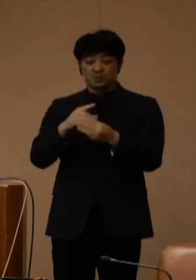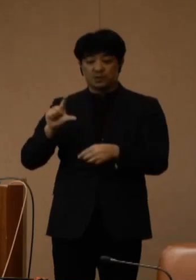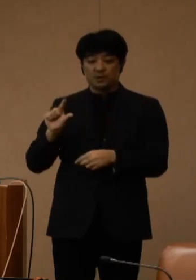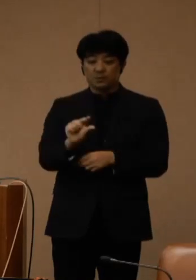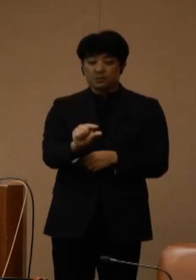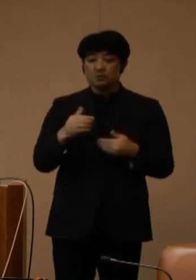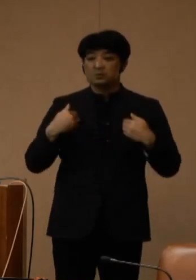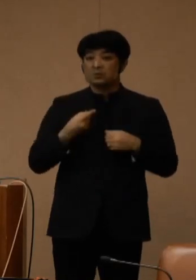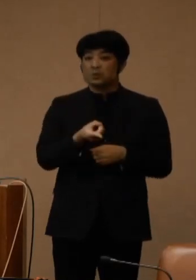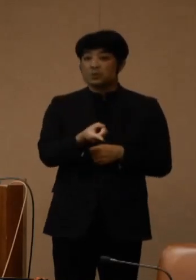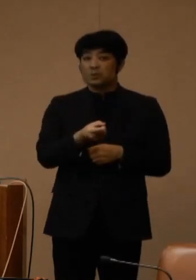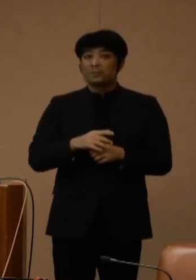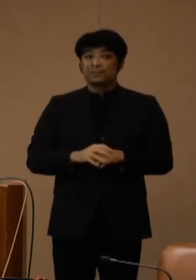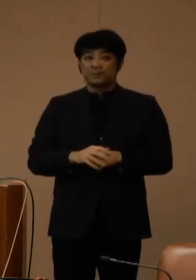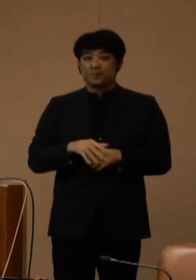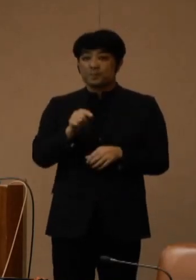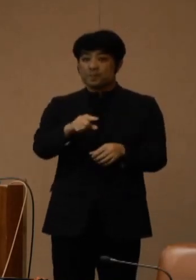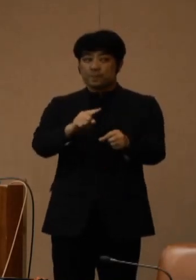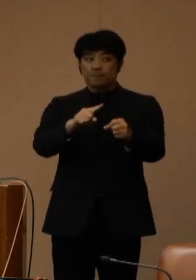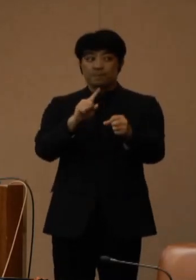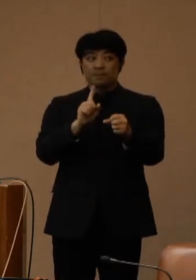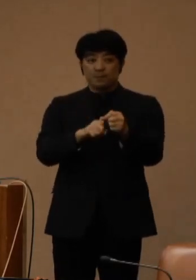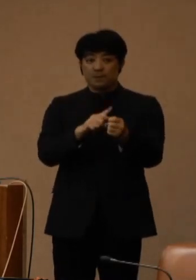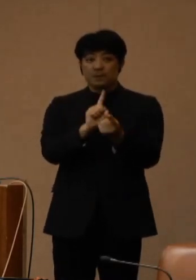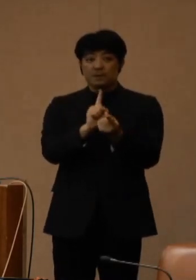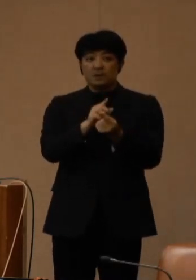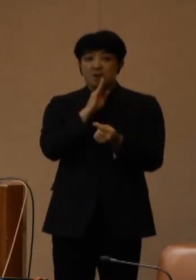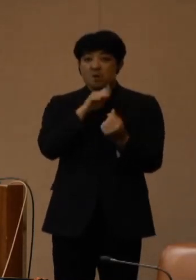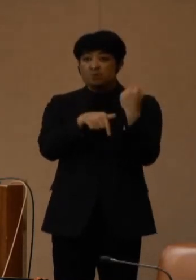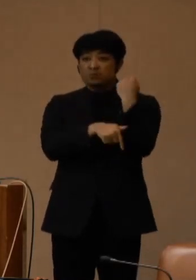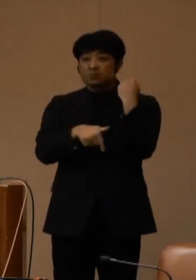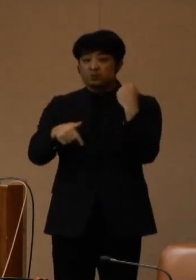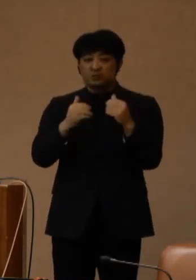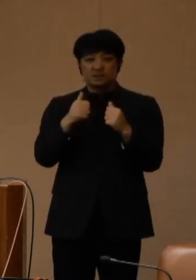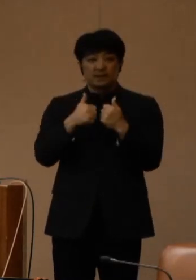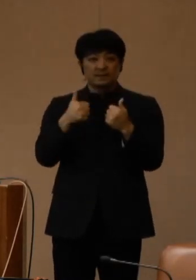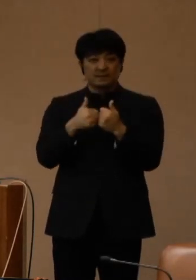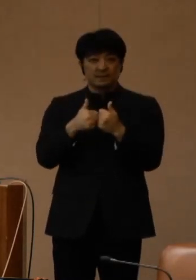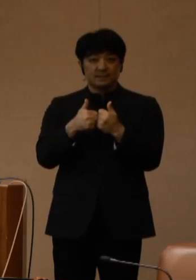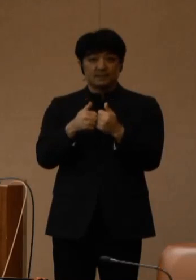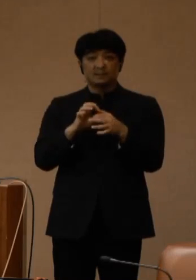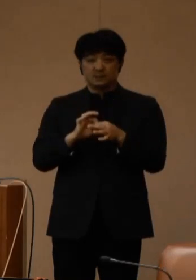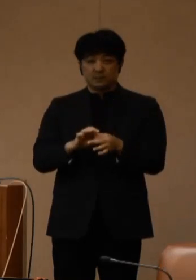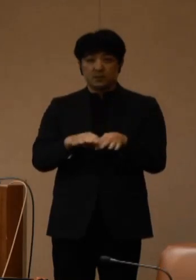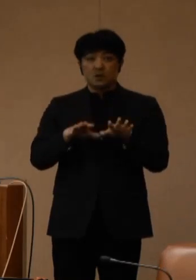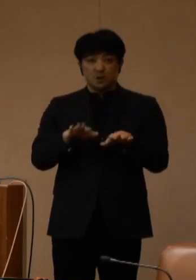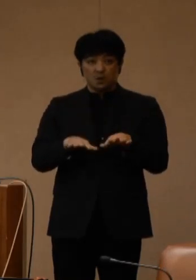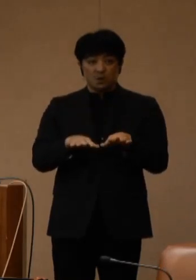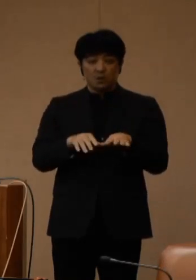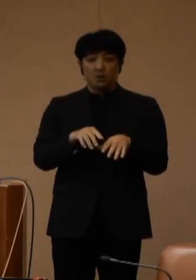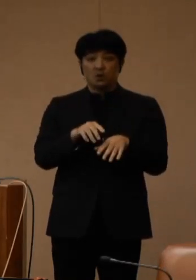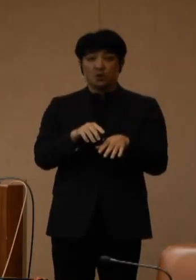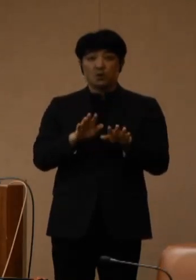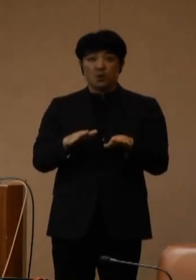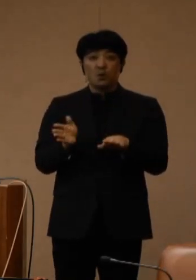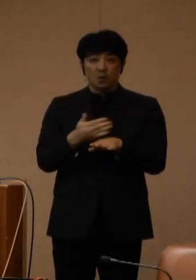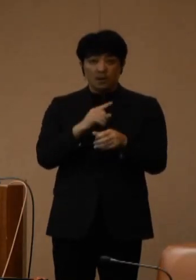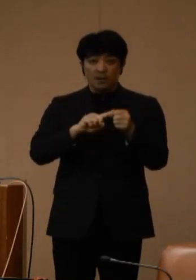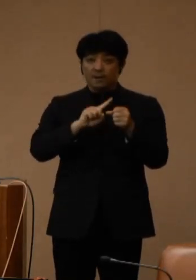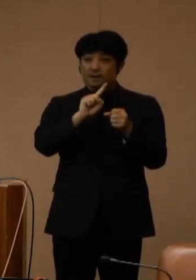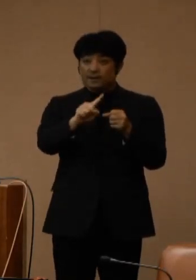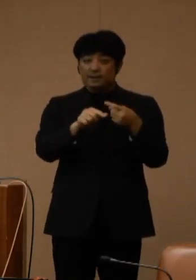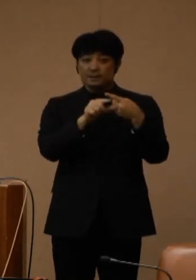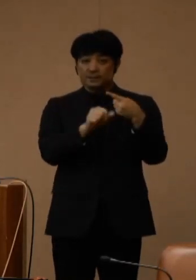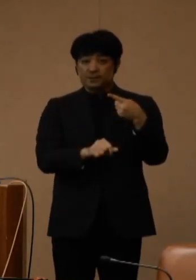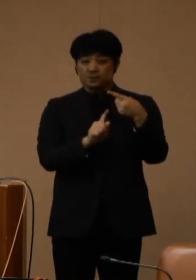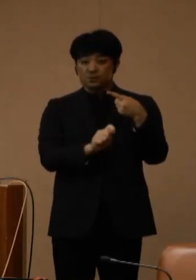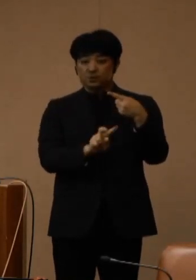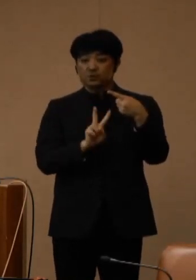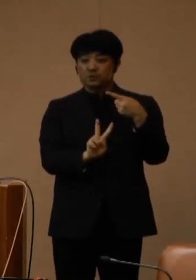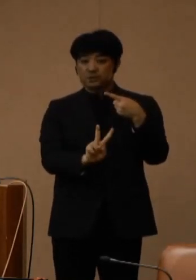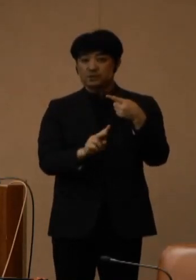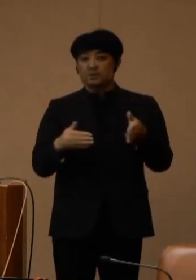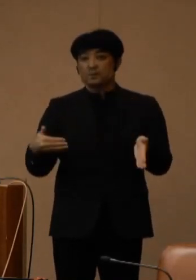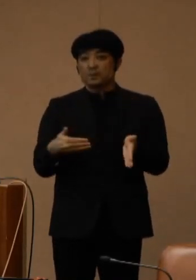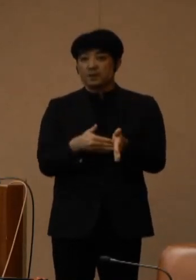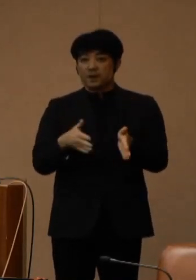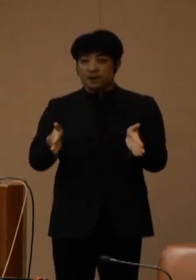そのため、対策本部会議を開催し、本日から、12月14日、本日から来年１月12日までの間、